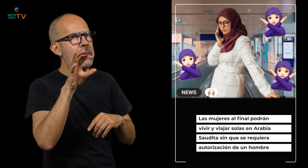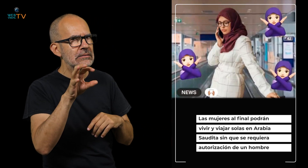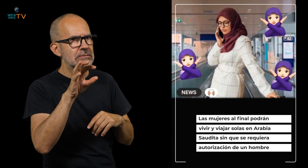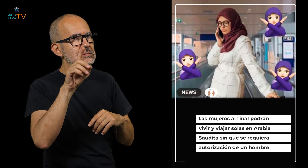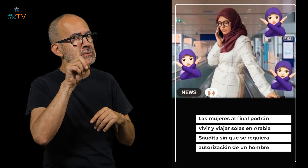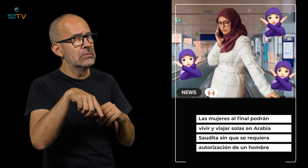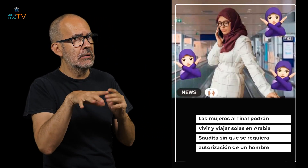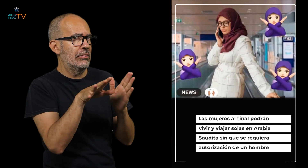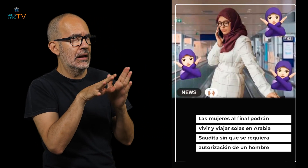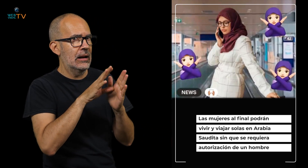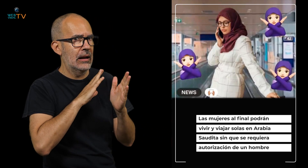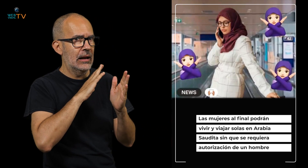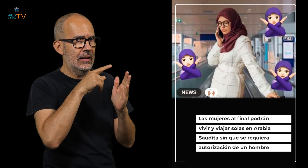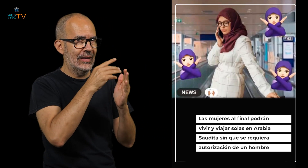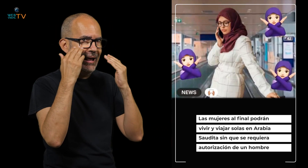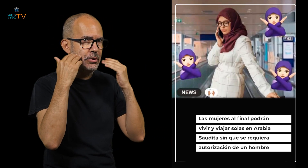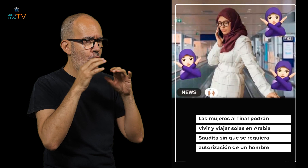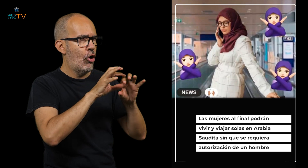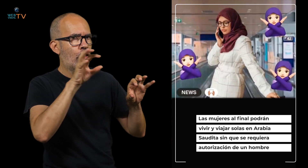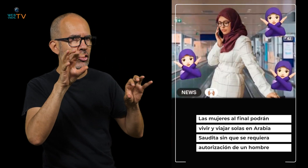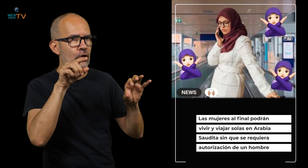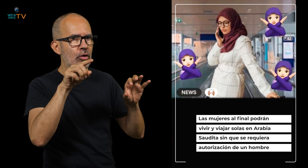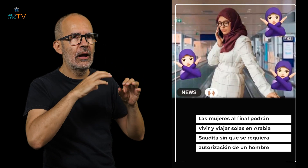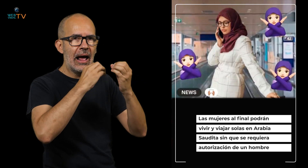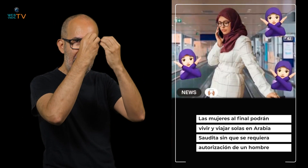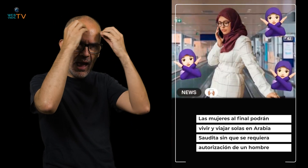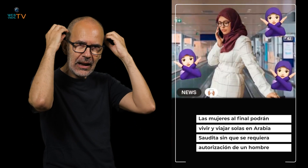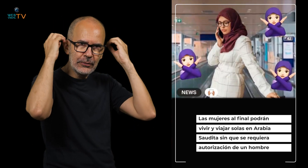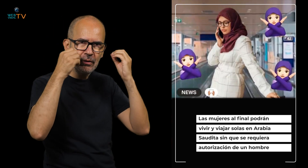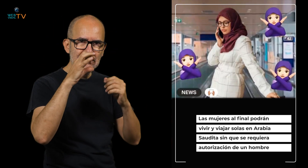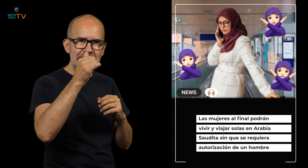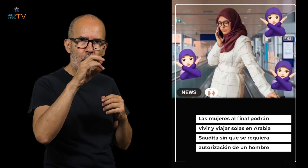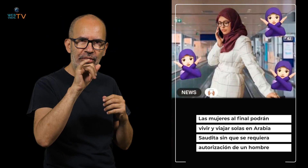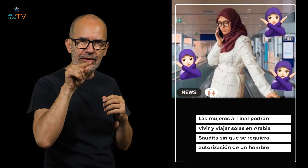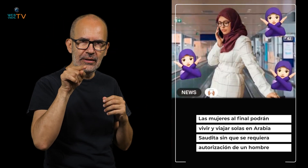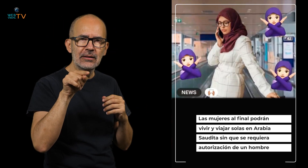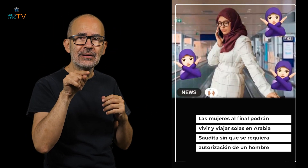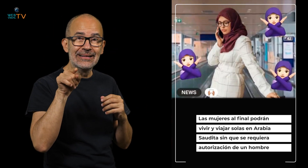algo que ha pasado en un país cercano, concretamente en Arabia Saudita.